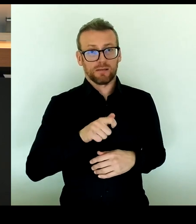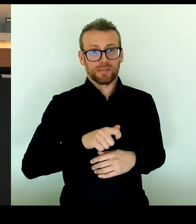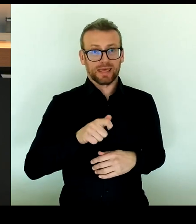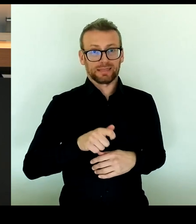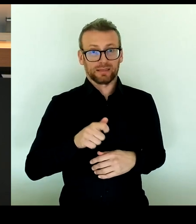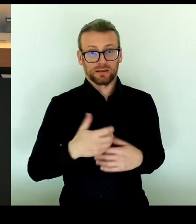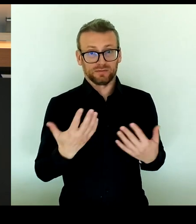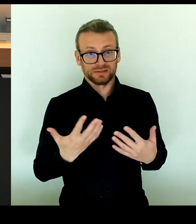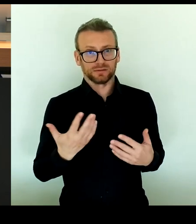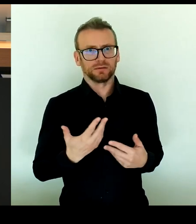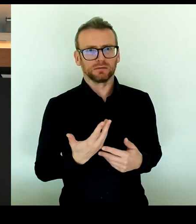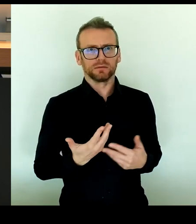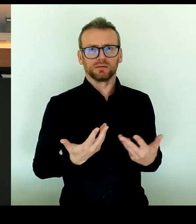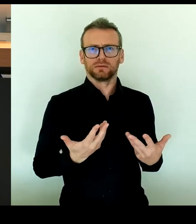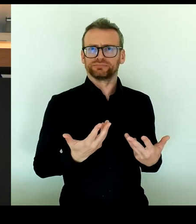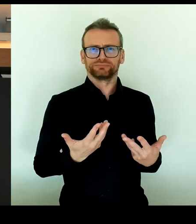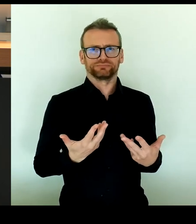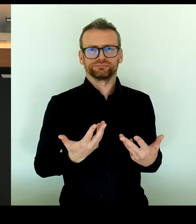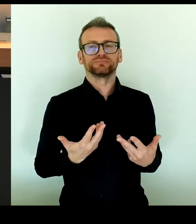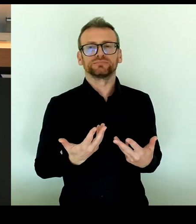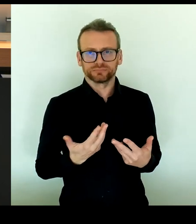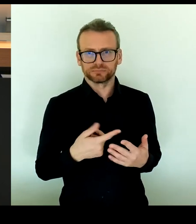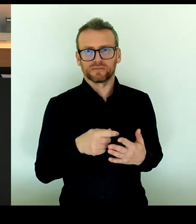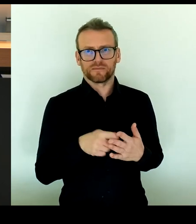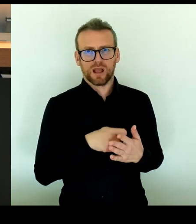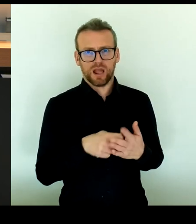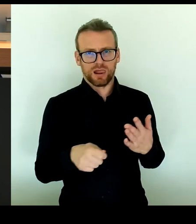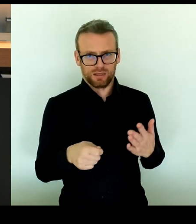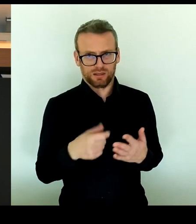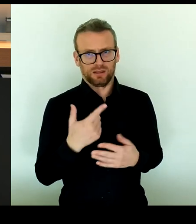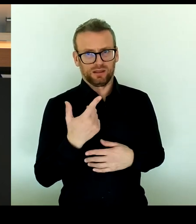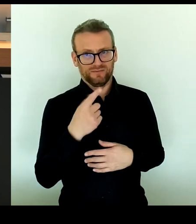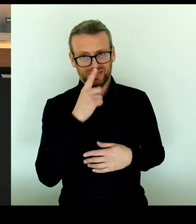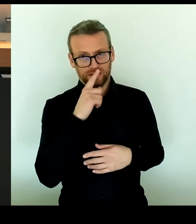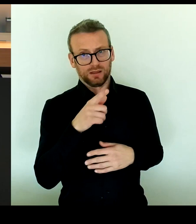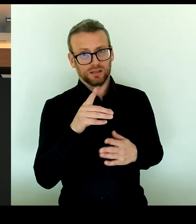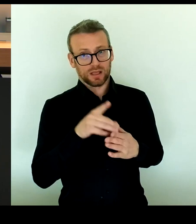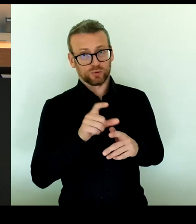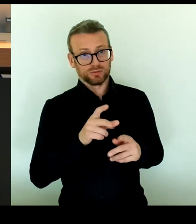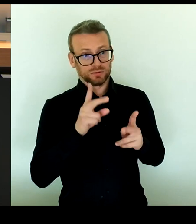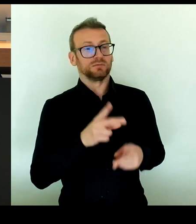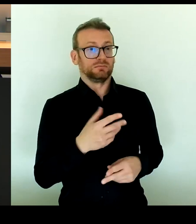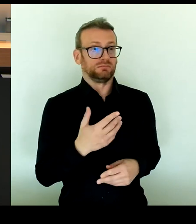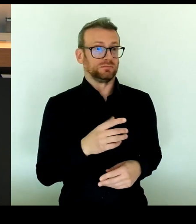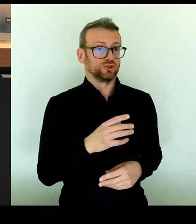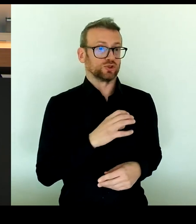öffentlichen Verwaltung noch mal diskutieren, um den die Effektivität der Datenschutzbehörde zu erhöhen